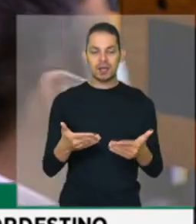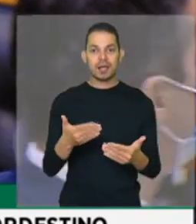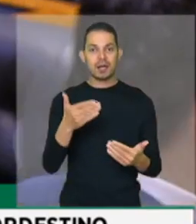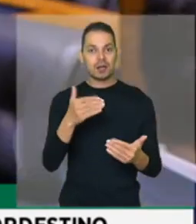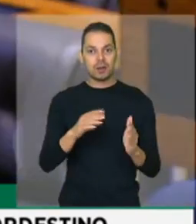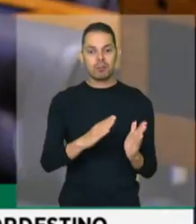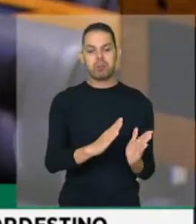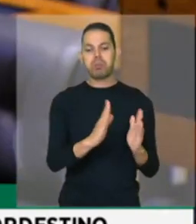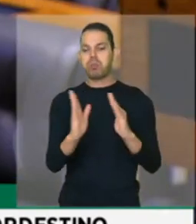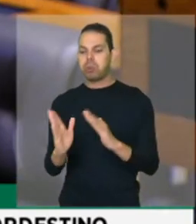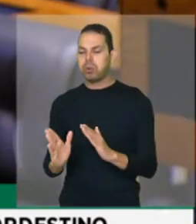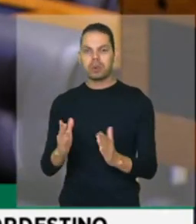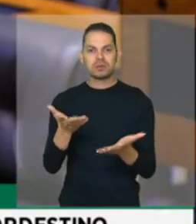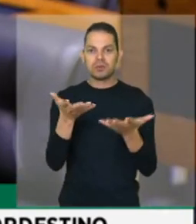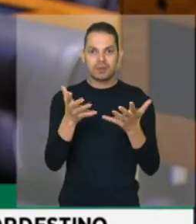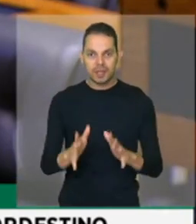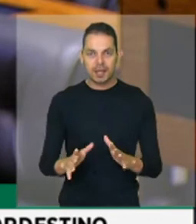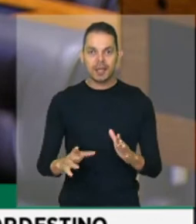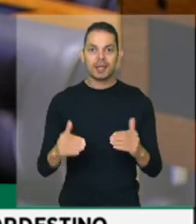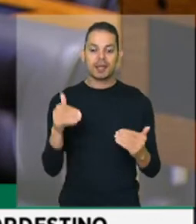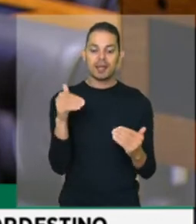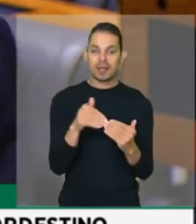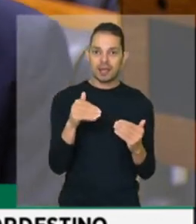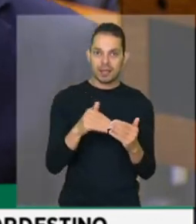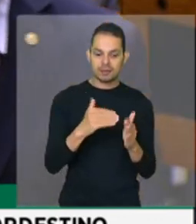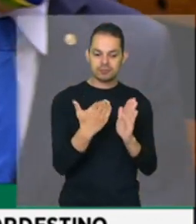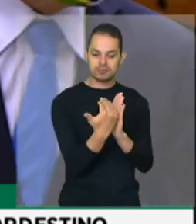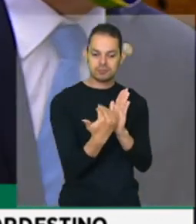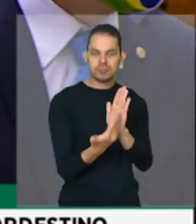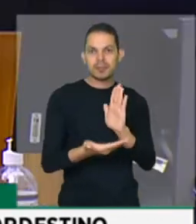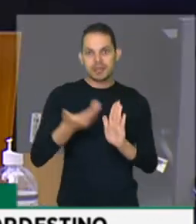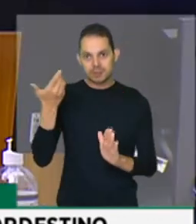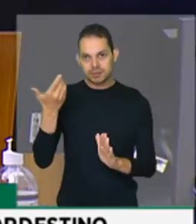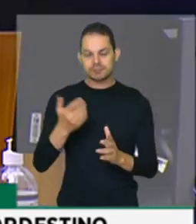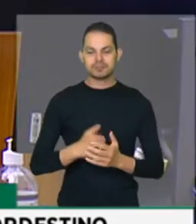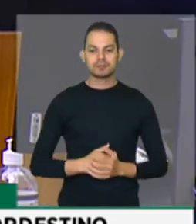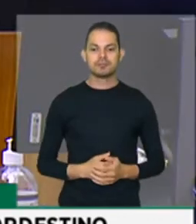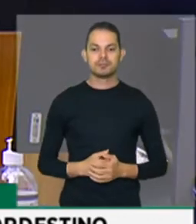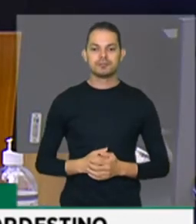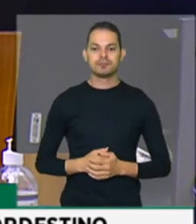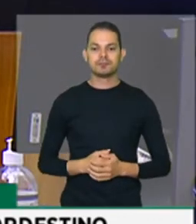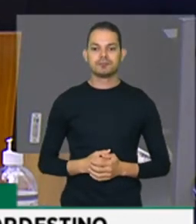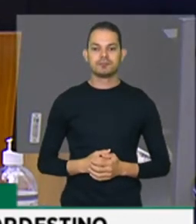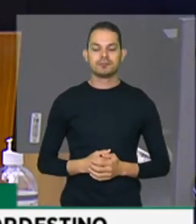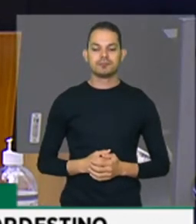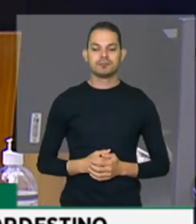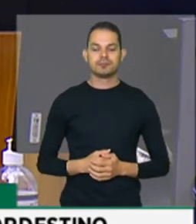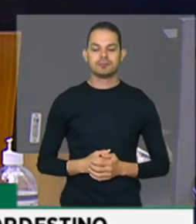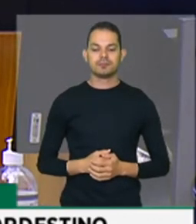PRORROGAÇÃO E... É FAVORÁVEL A RETIRADA DE PAUTA. [PRESIDENTE]: COMO ORIENTA O PL?!